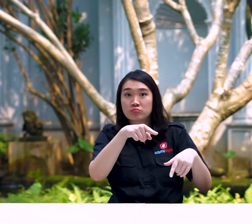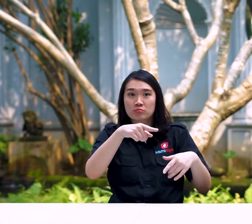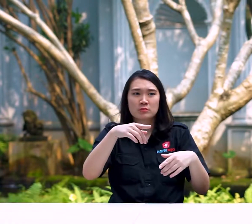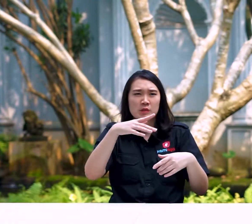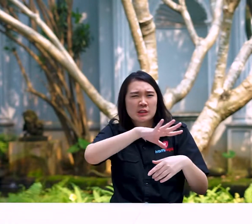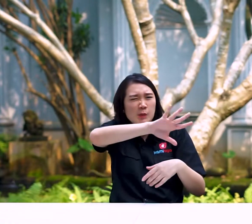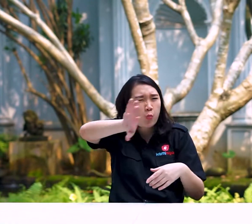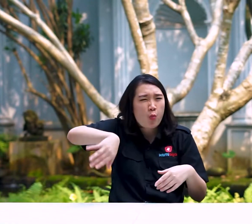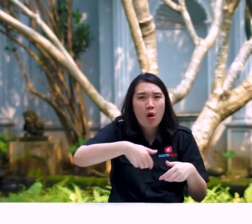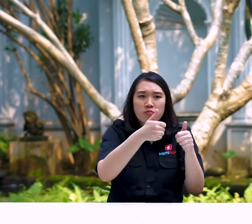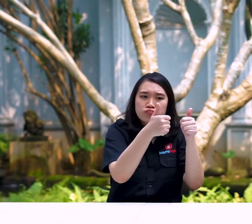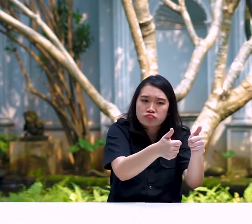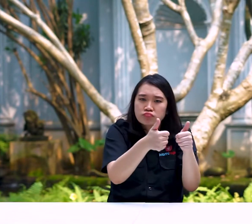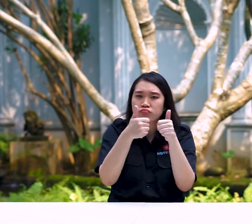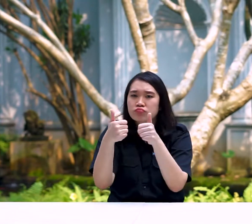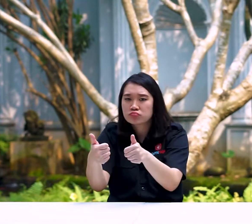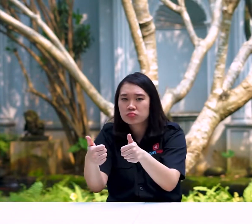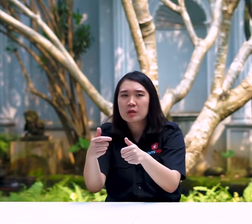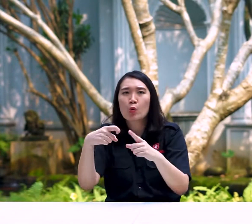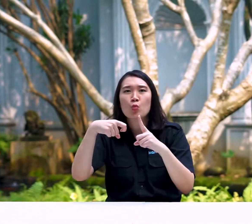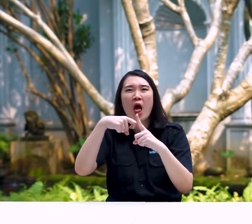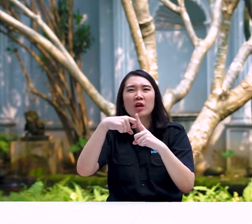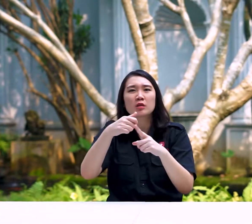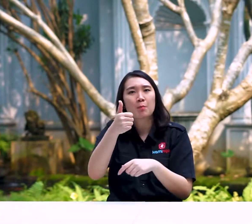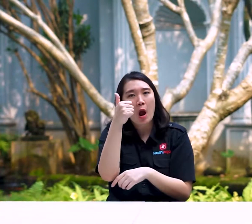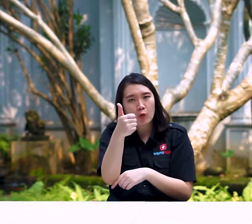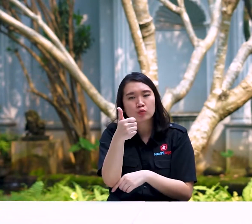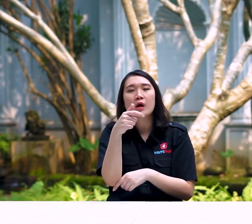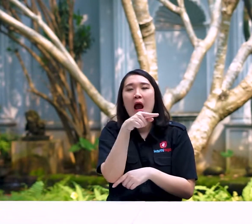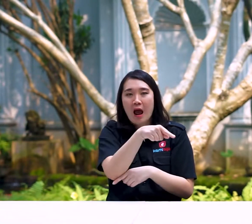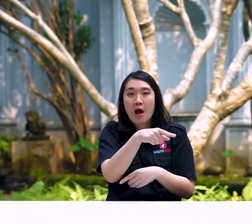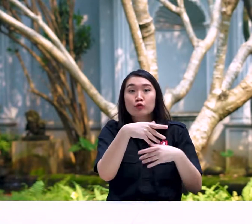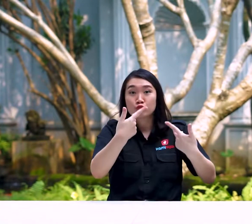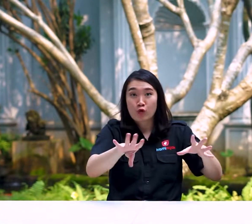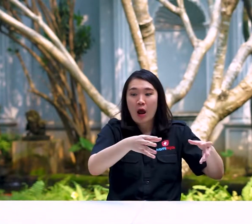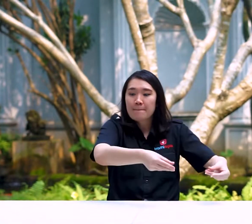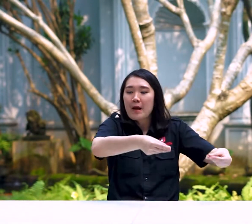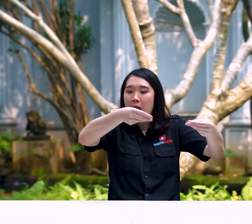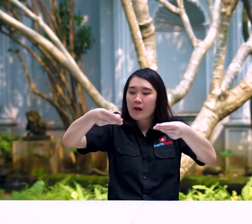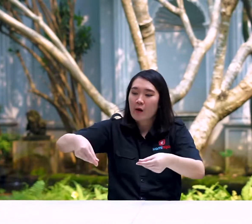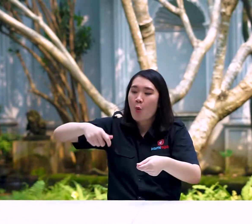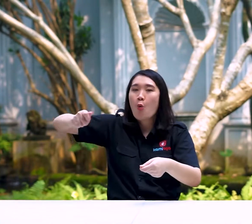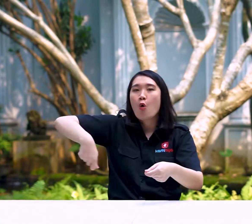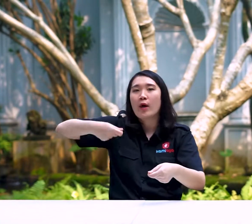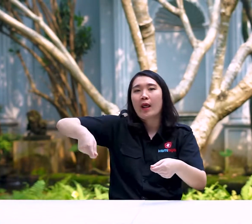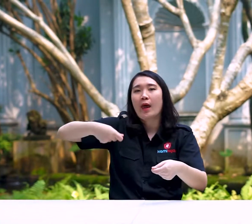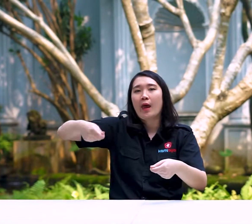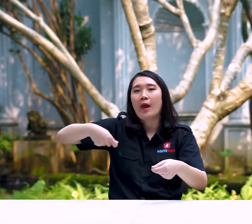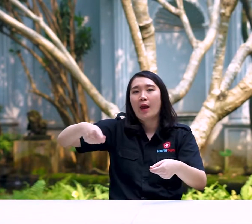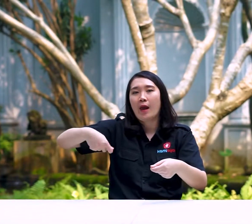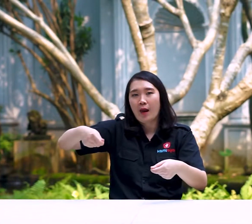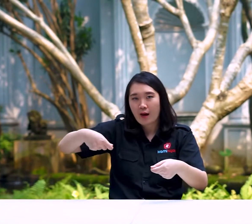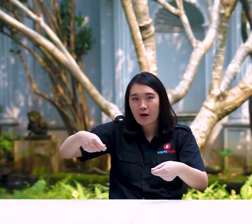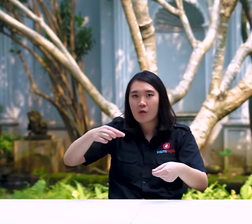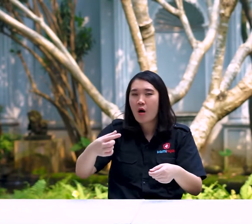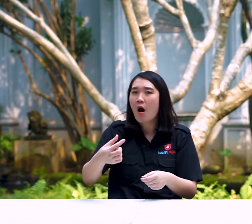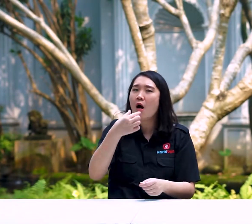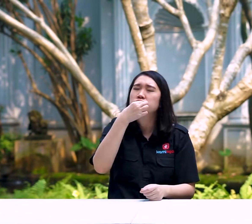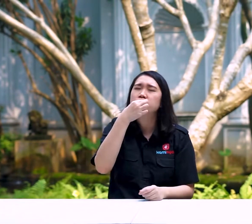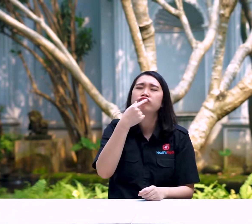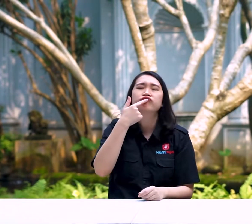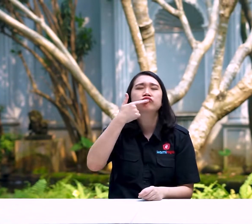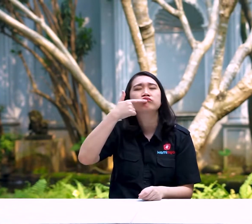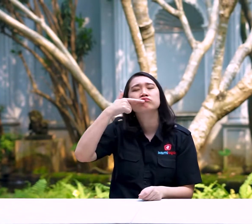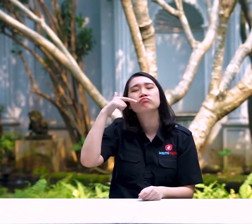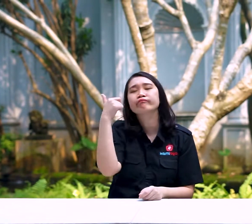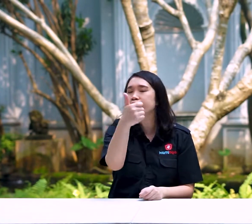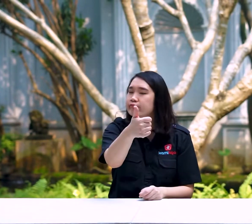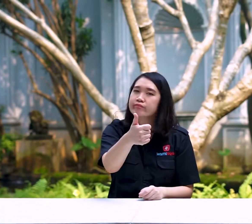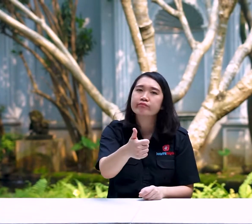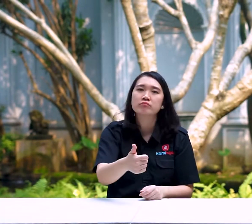itu semua kualitas terbaik, lalu digoreng, dijamin enak.